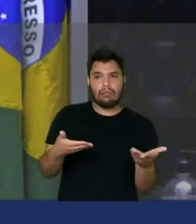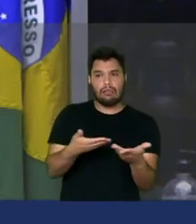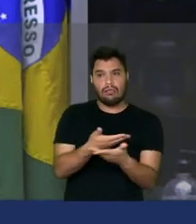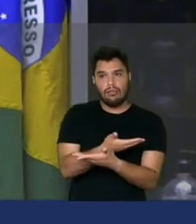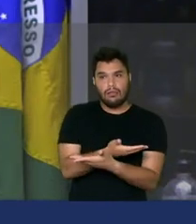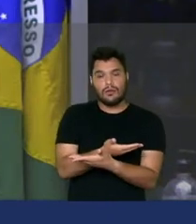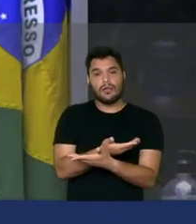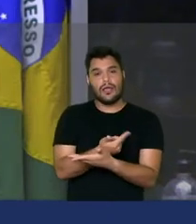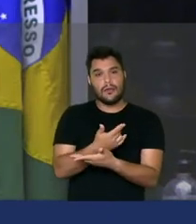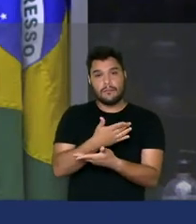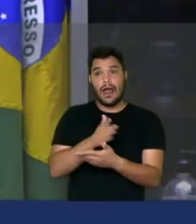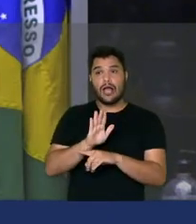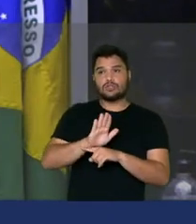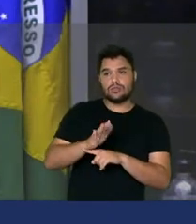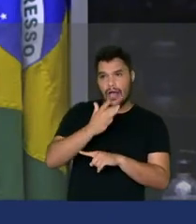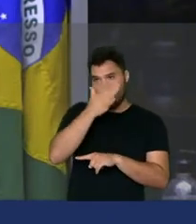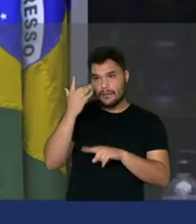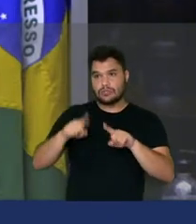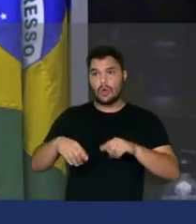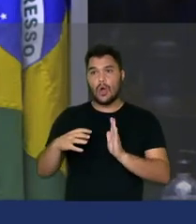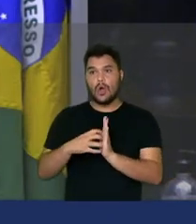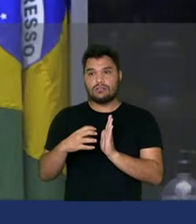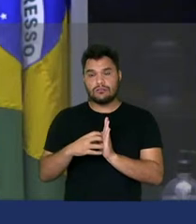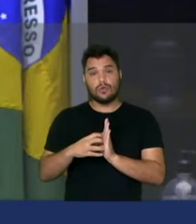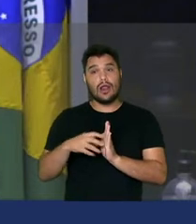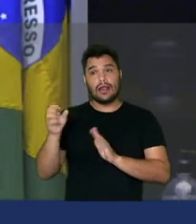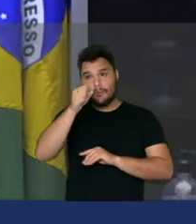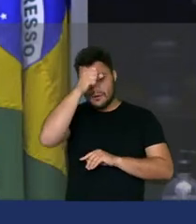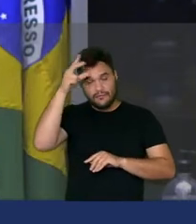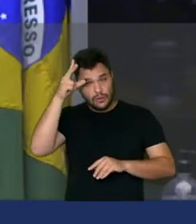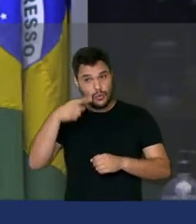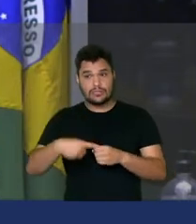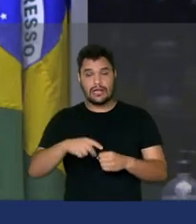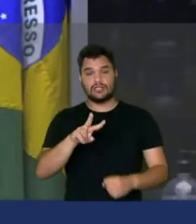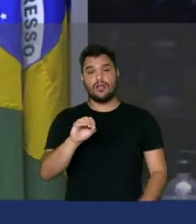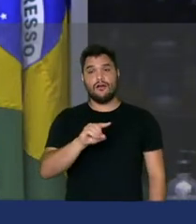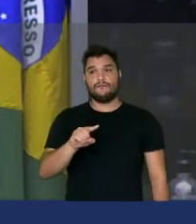TROCA PARA BENEFICIAR UM FUNCIONÁRIO DE CARREIRA DA PREFEITURA MUNICIPAL DE FOZ DO